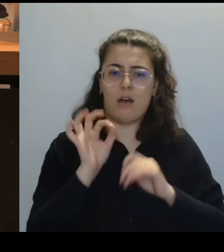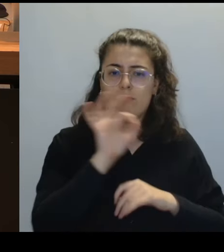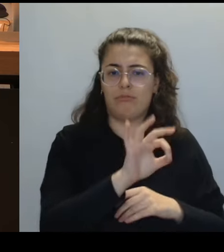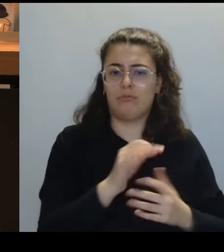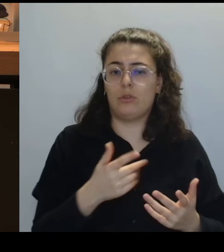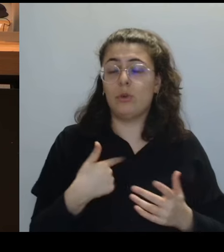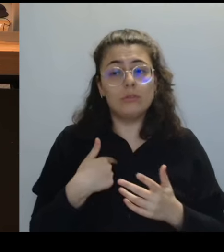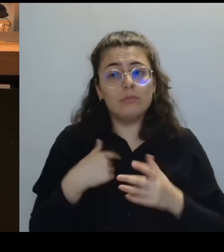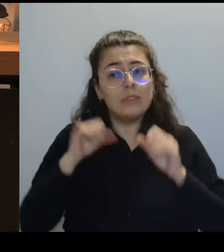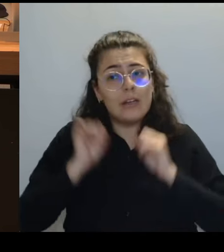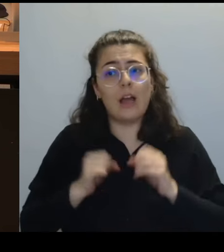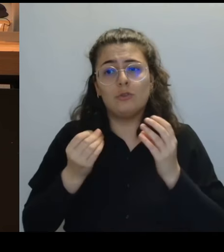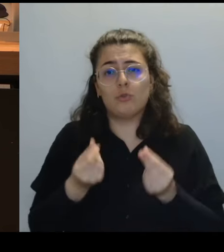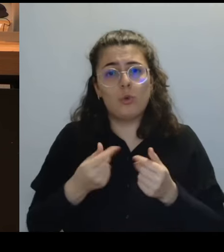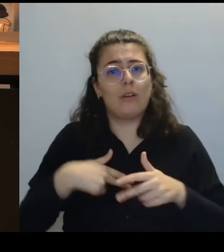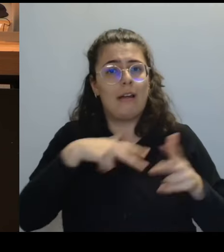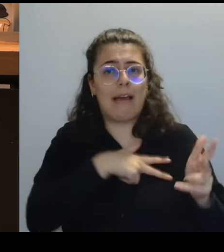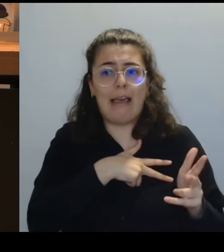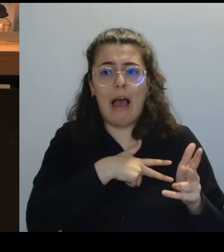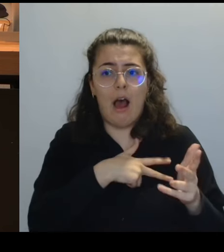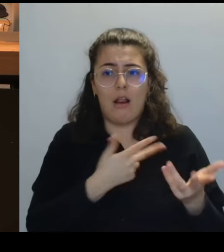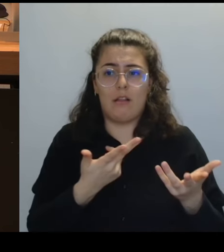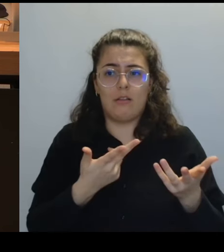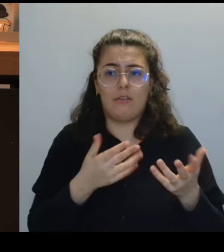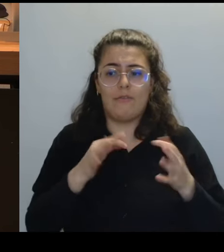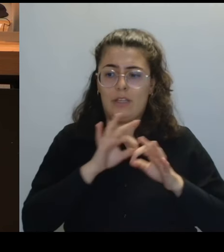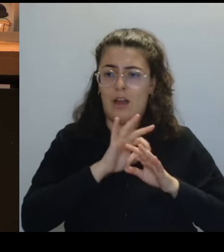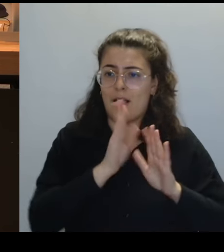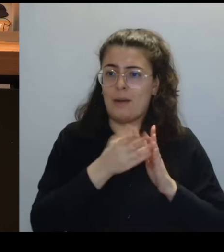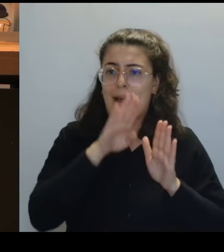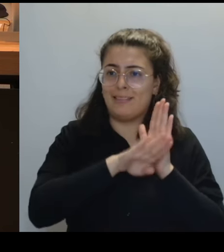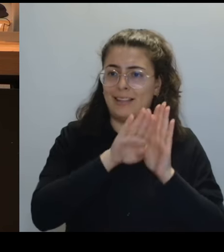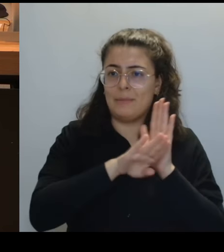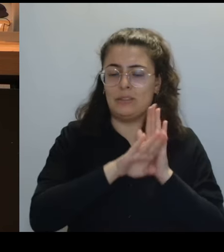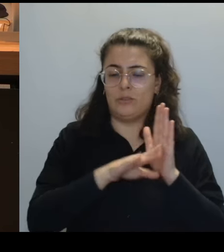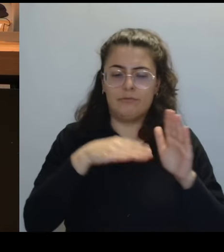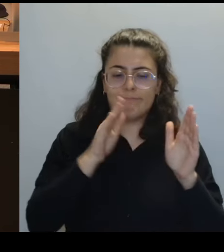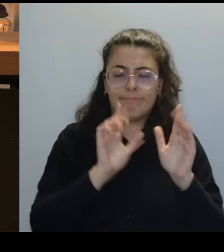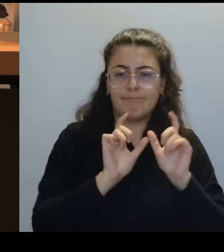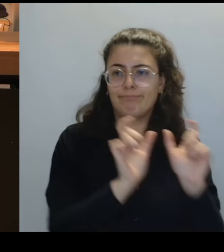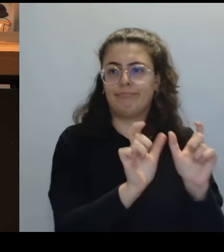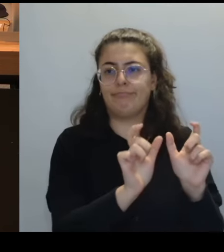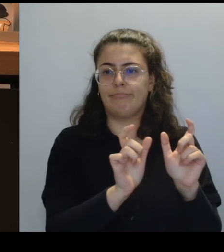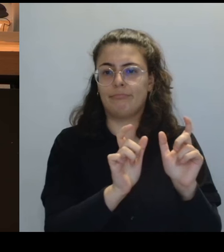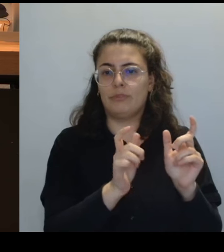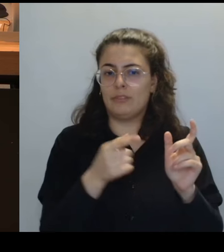diskriminiert, ausgegrenzt und marginalisiert werden. Kurzum all diejenigen, die